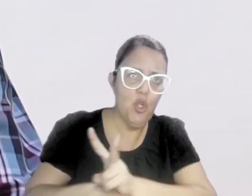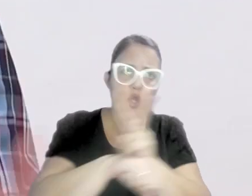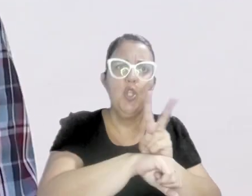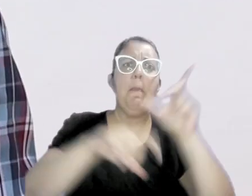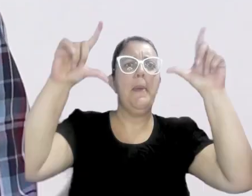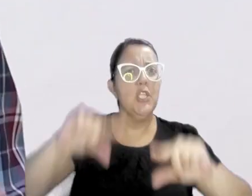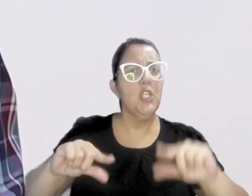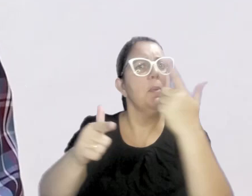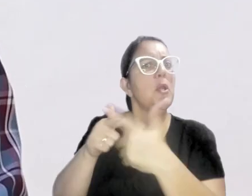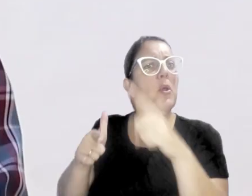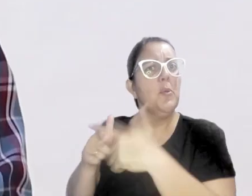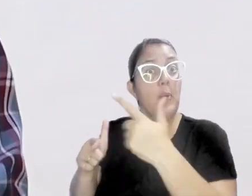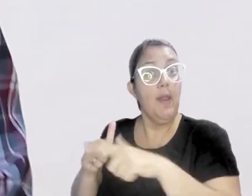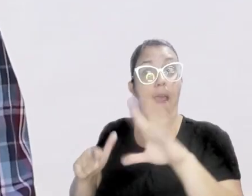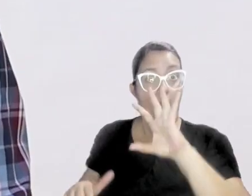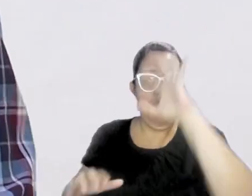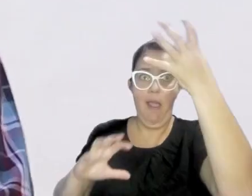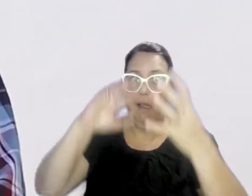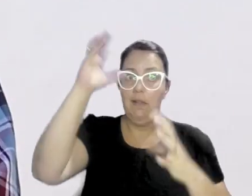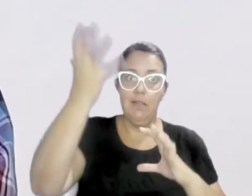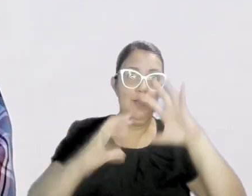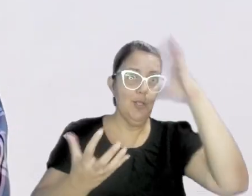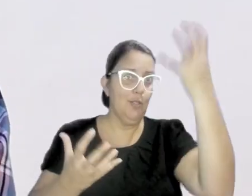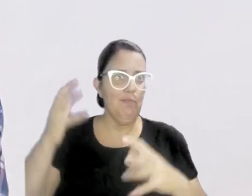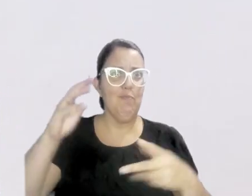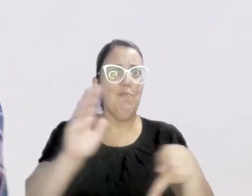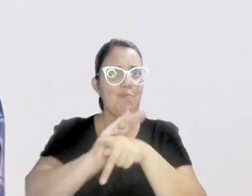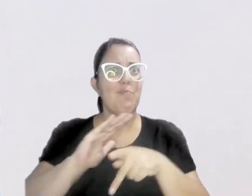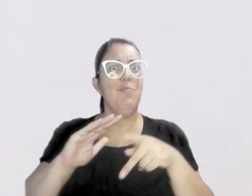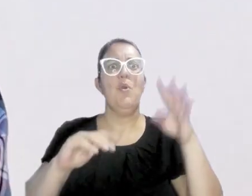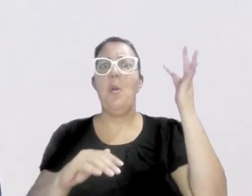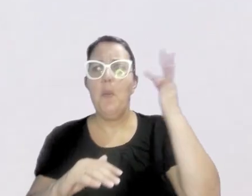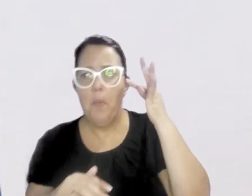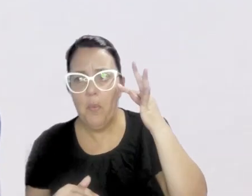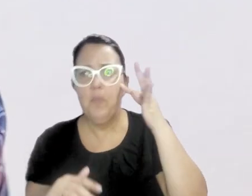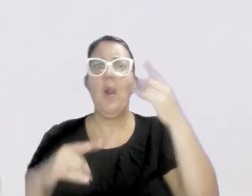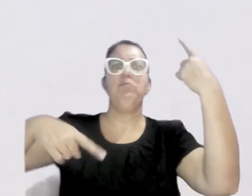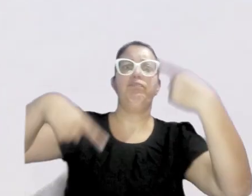de mitigação... Enfim, tudo isso são decisões que são feitas ali no processo, por técnicos, em diálogo,